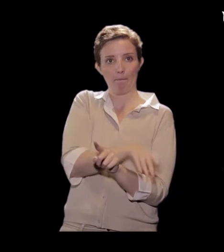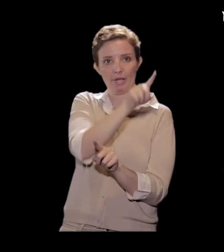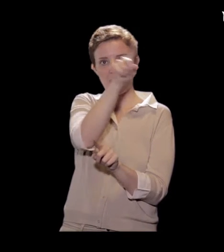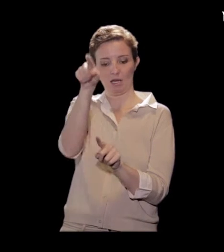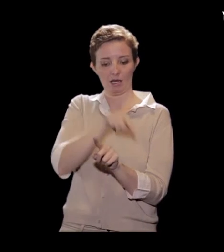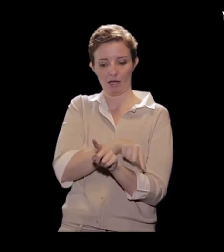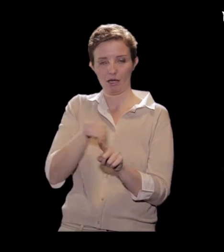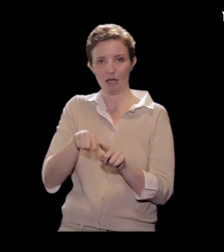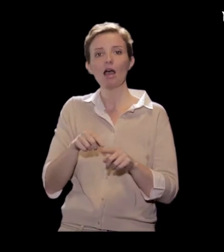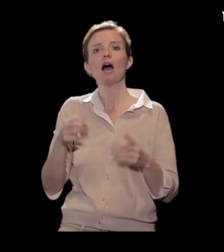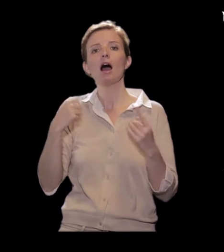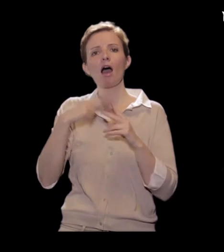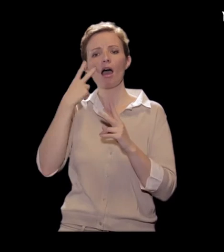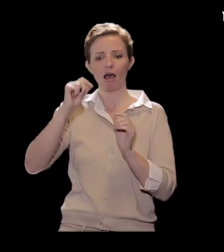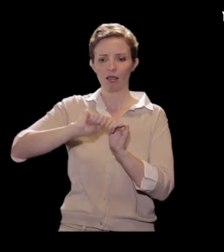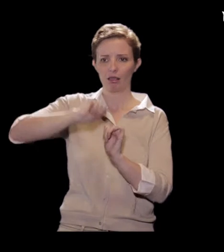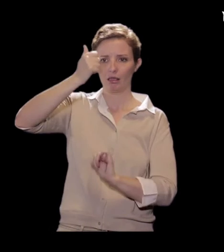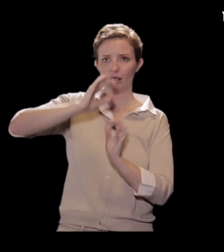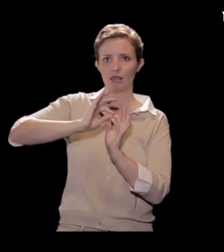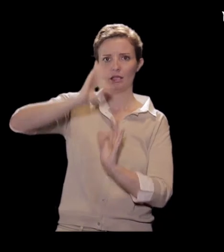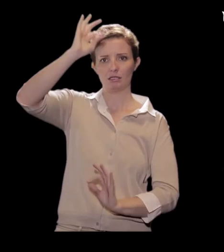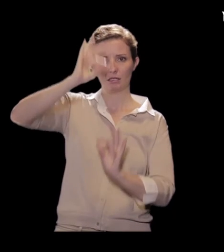per trovare la distanza tra i due punti, quindi il segmento AB,